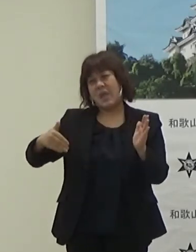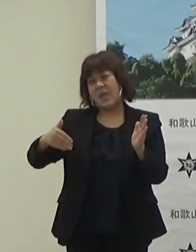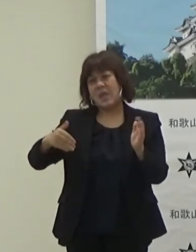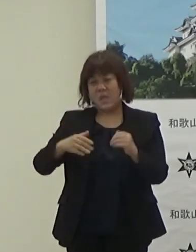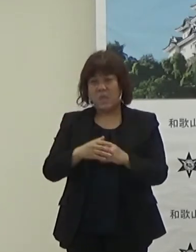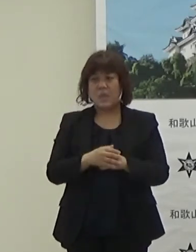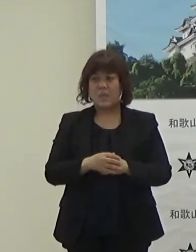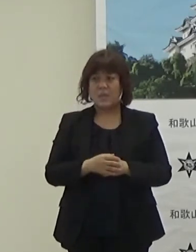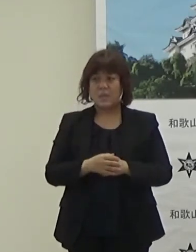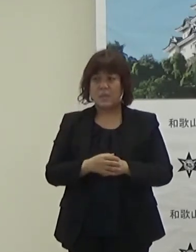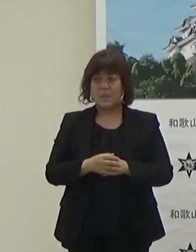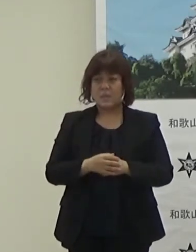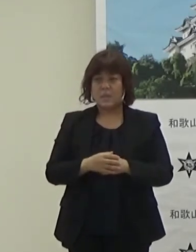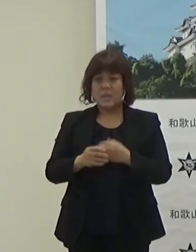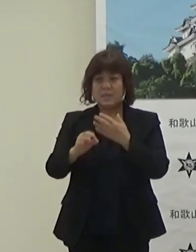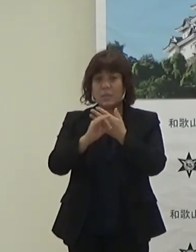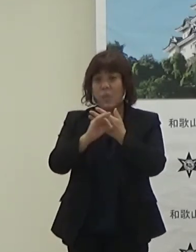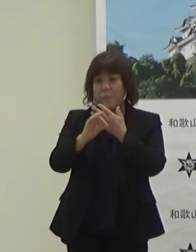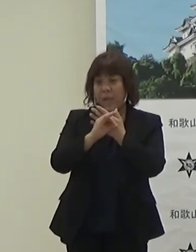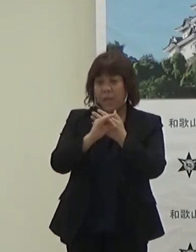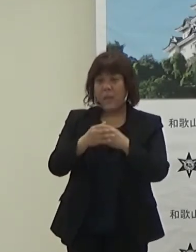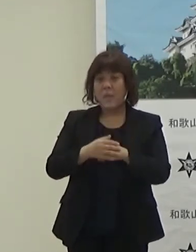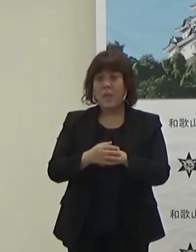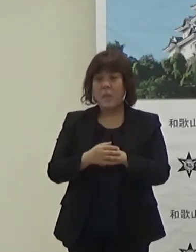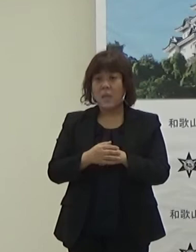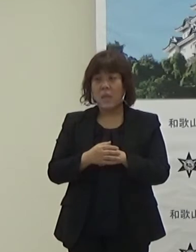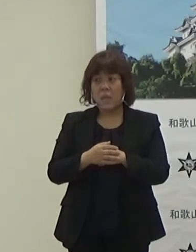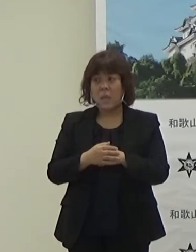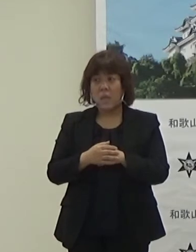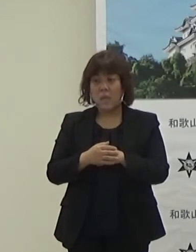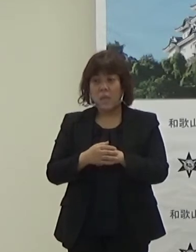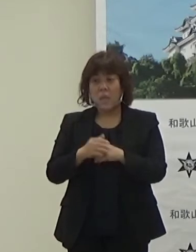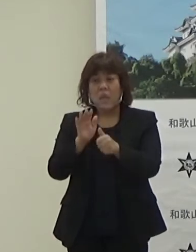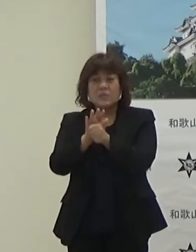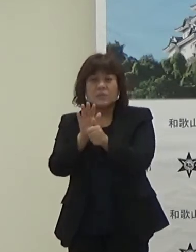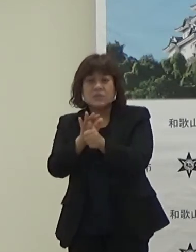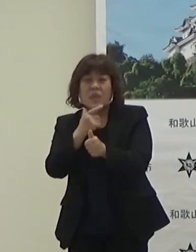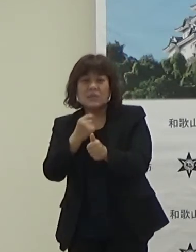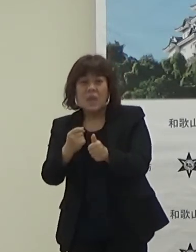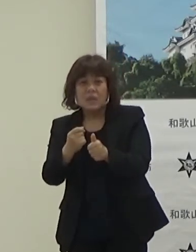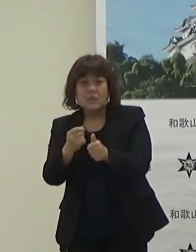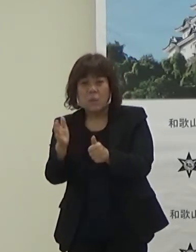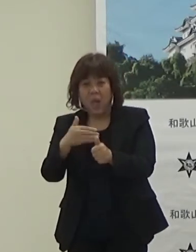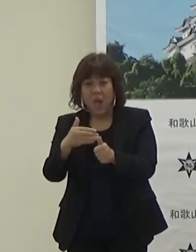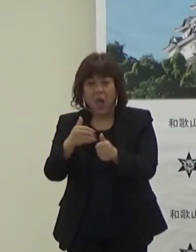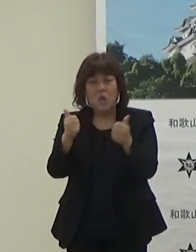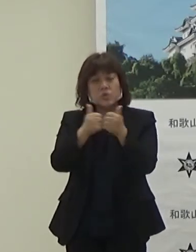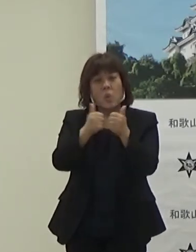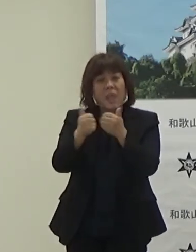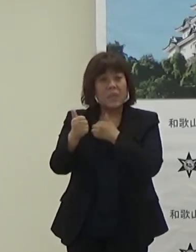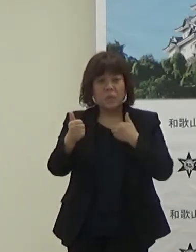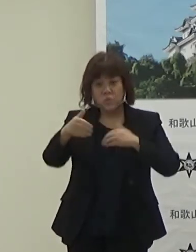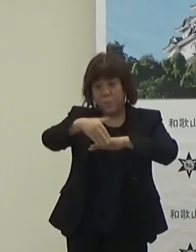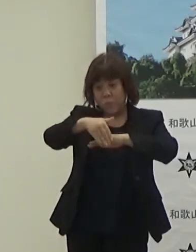こういうのは例えばうちも手伝いたいんですけどとか相談したい窓口など開設する予定ってありますか